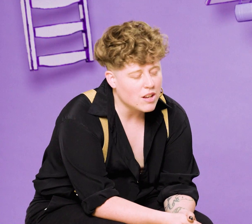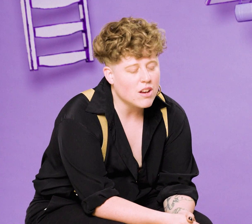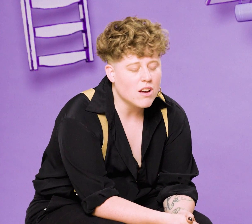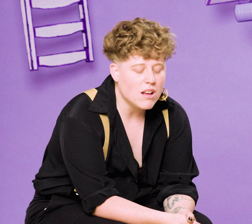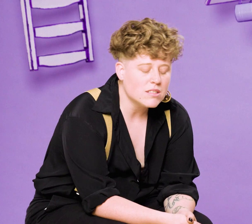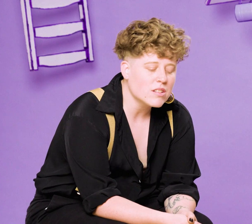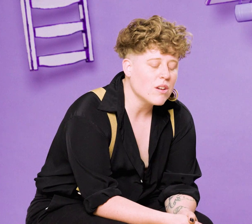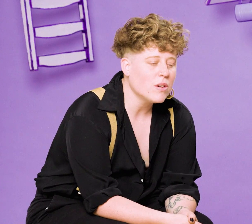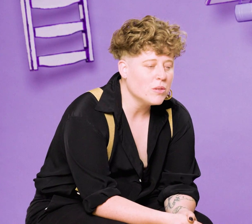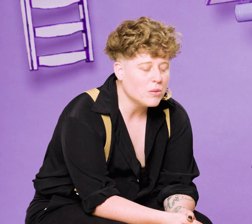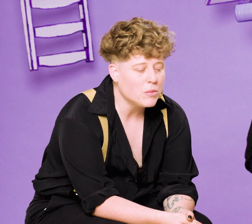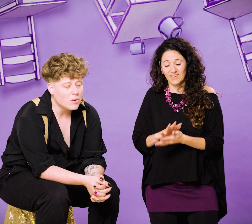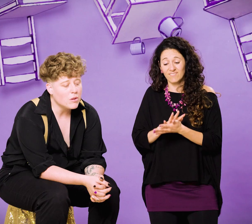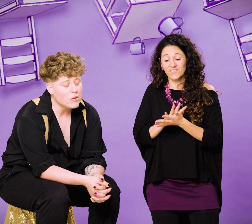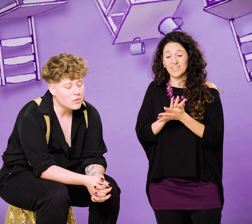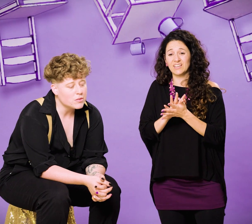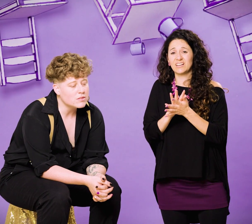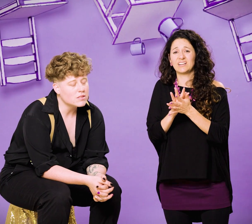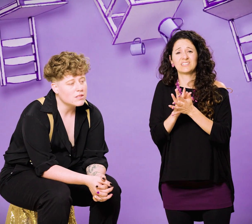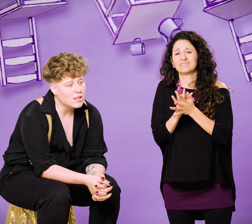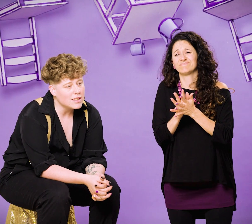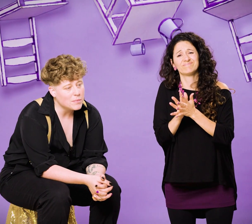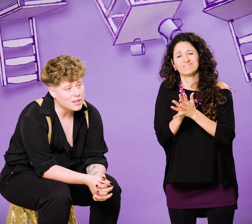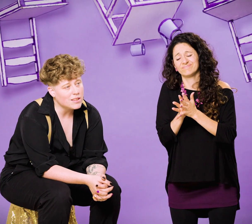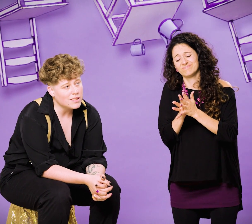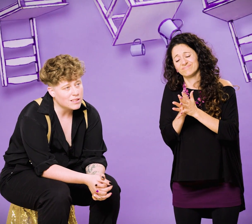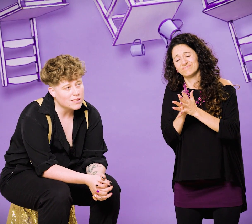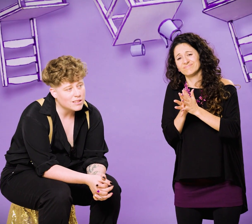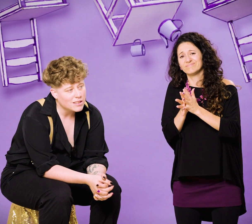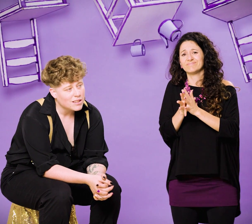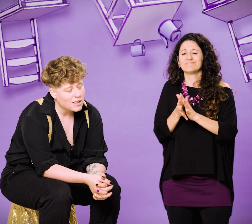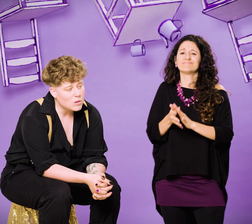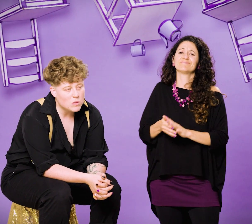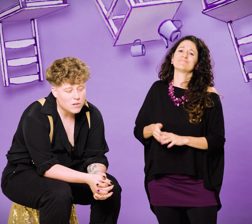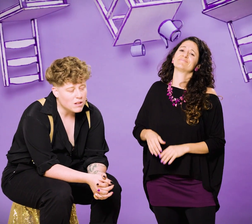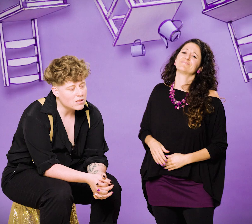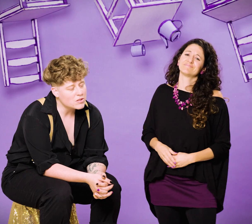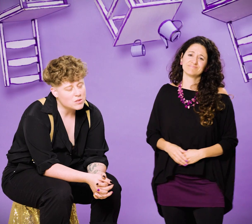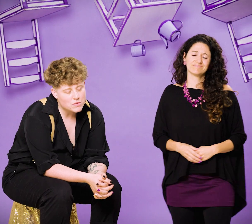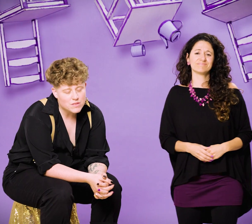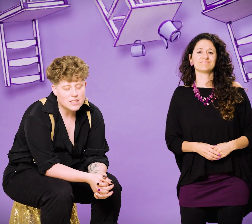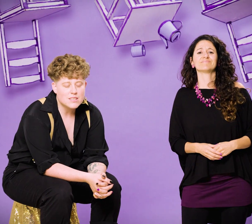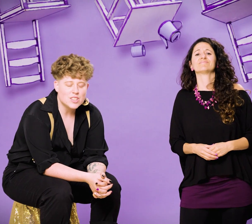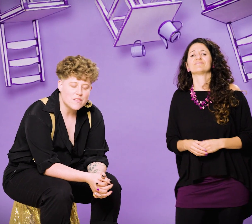J’ai l'coeur entre deux mondes Les pieds au bord du vide